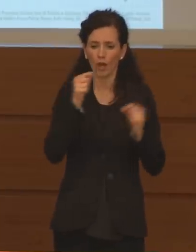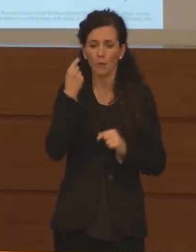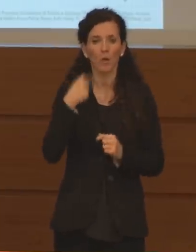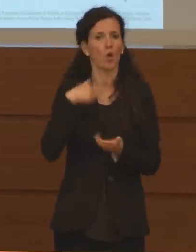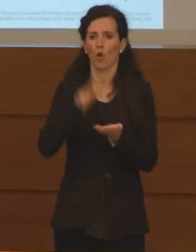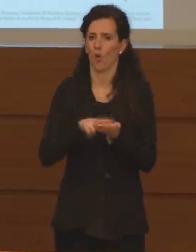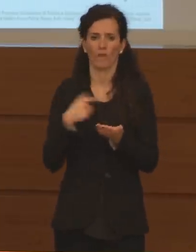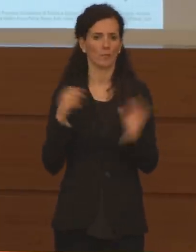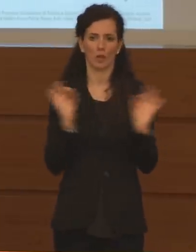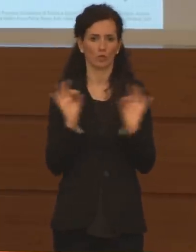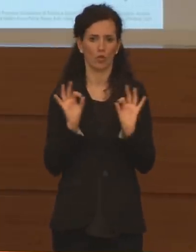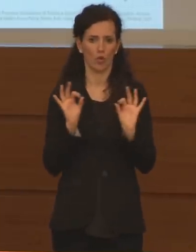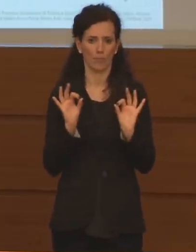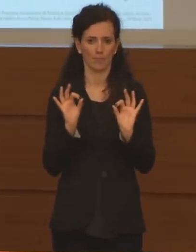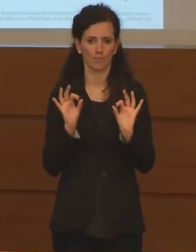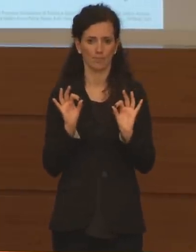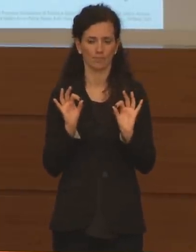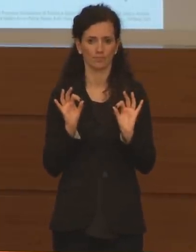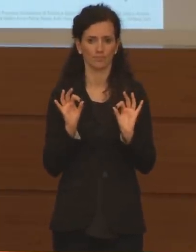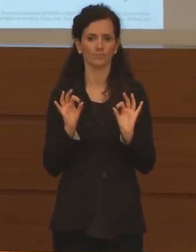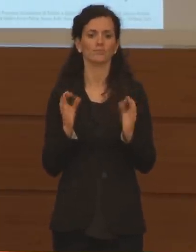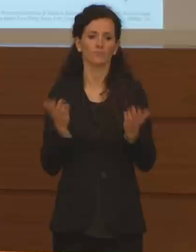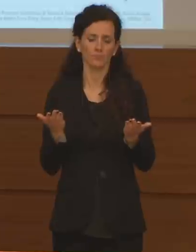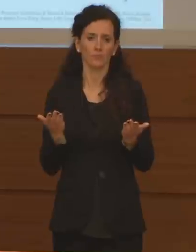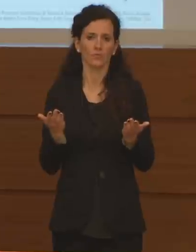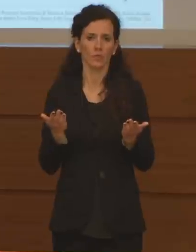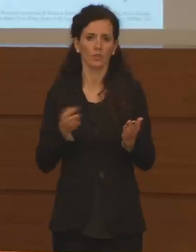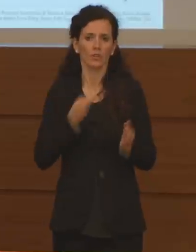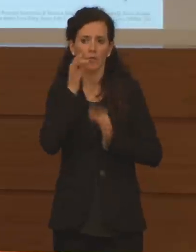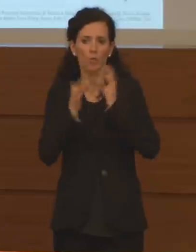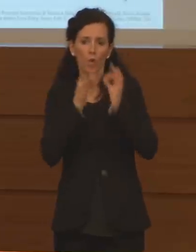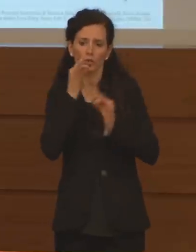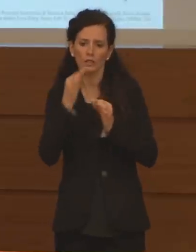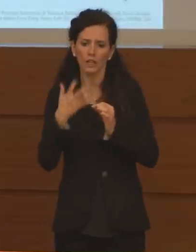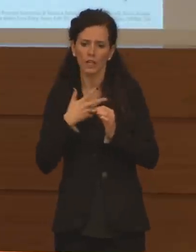primi campioni che ci sono arrivati per dirvi che c'è una buona concordanza fra